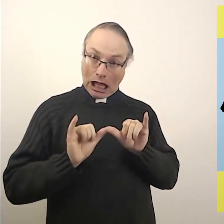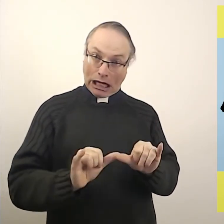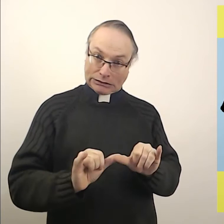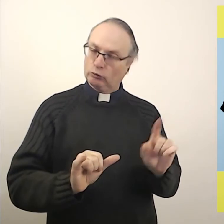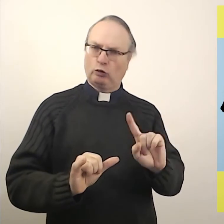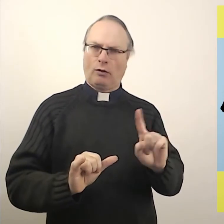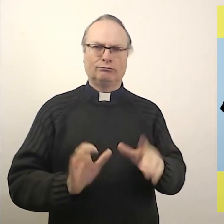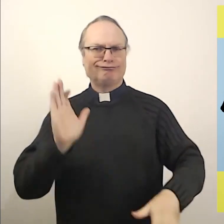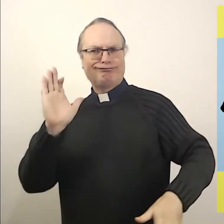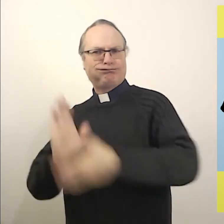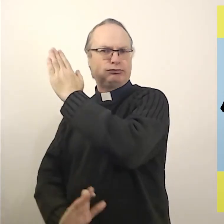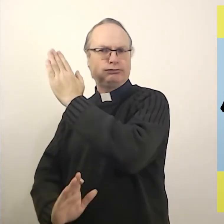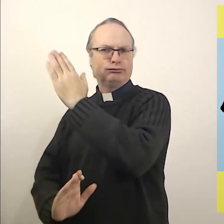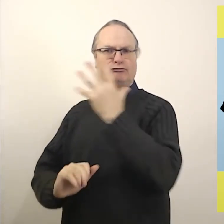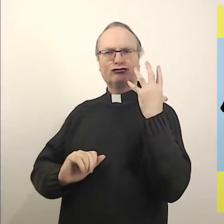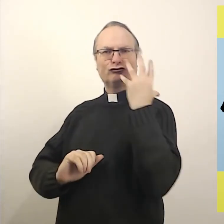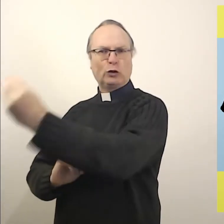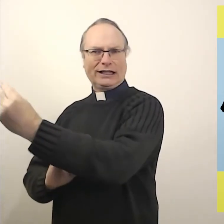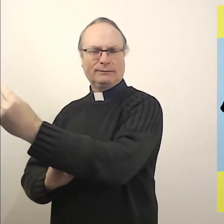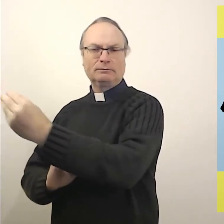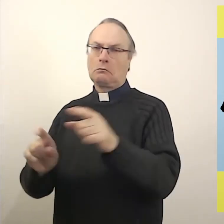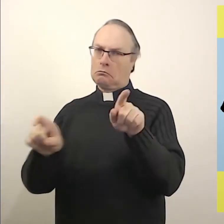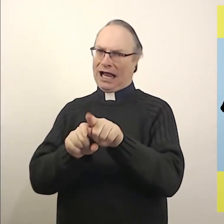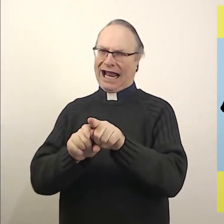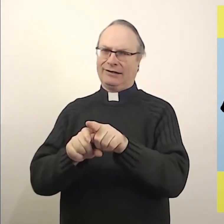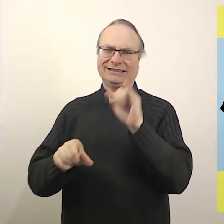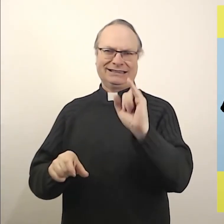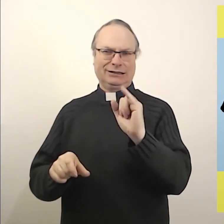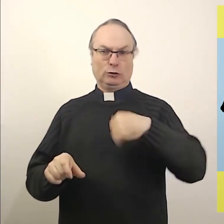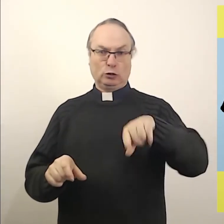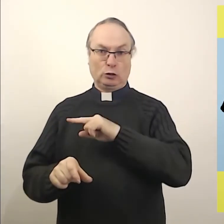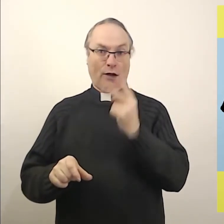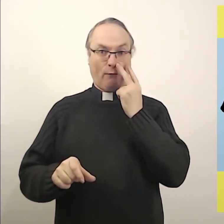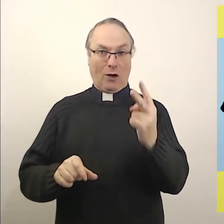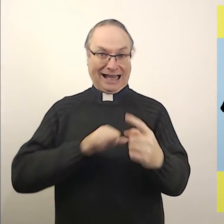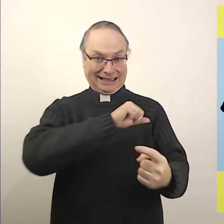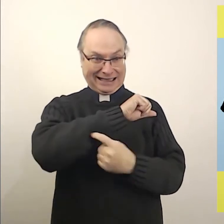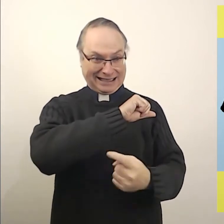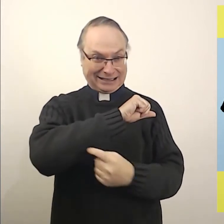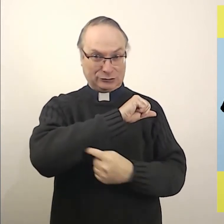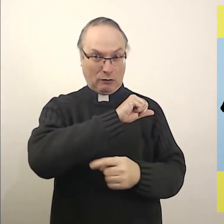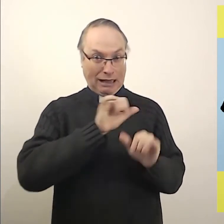Est-ce qu'il reste? Non, il fuit. De même si nous voyons la tentation,